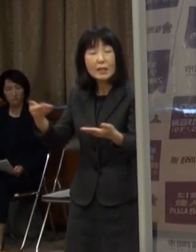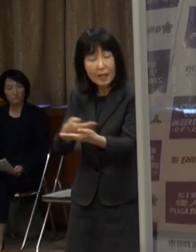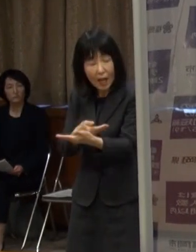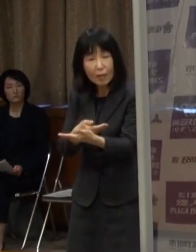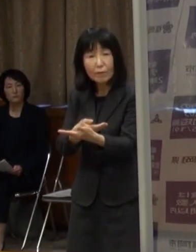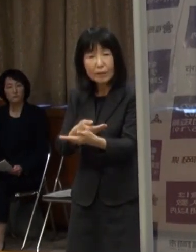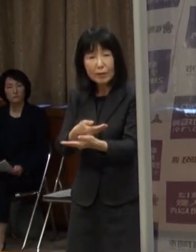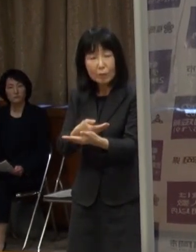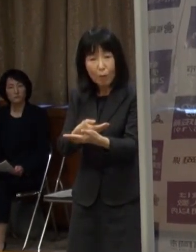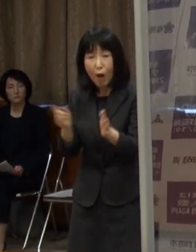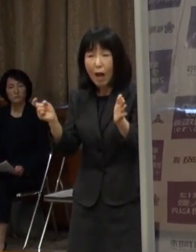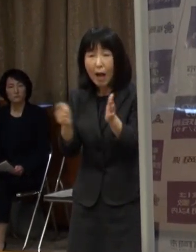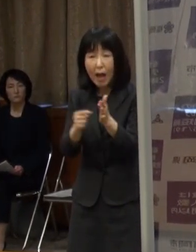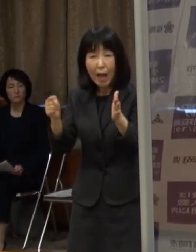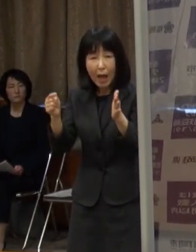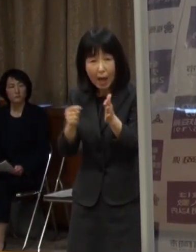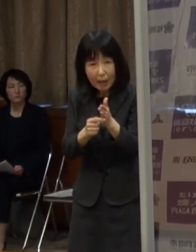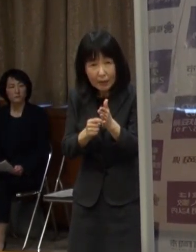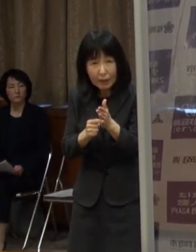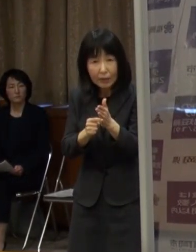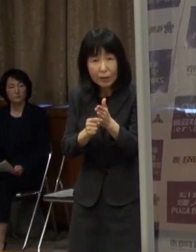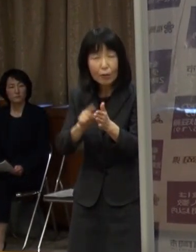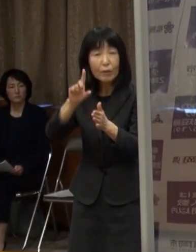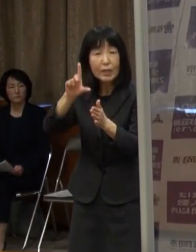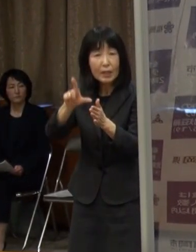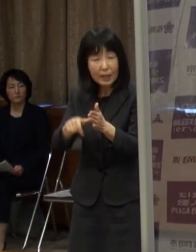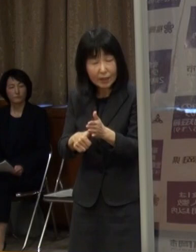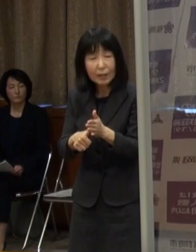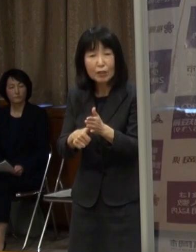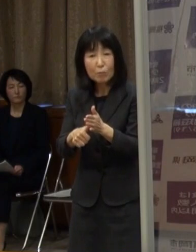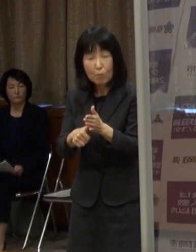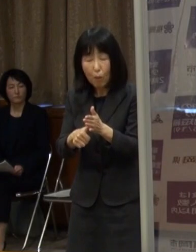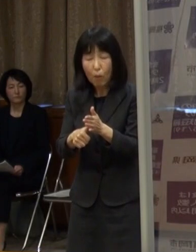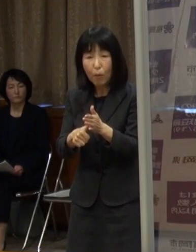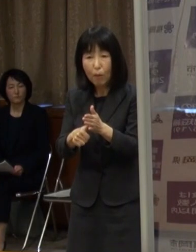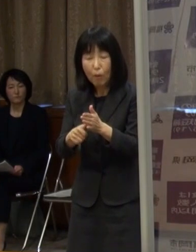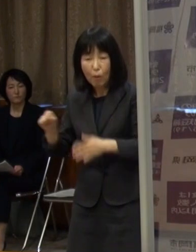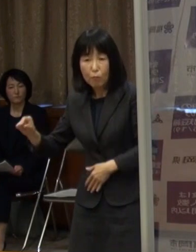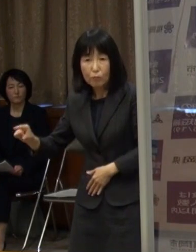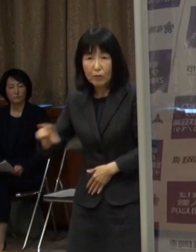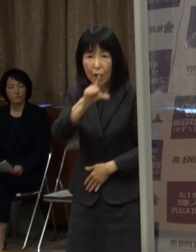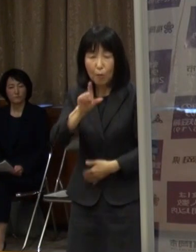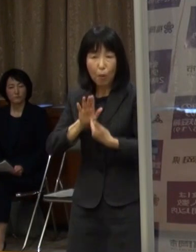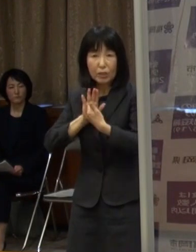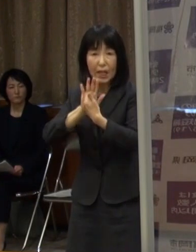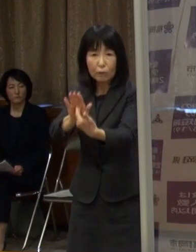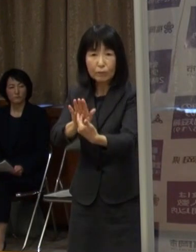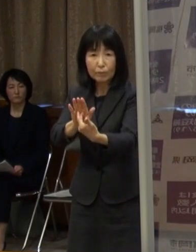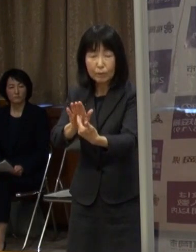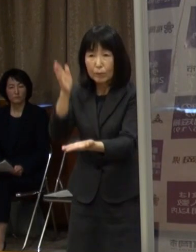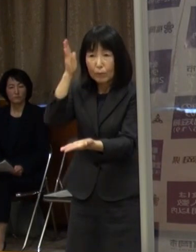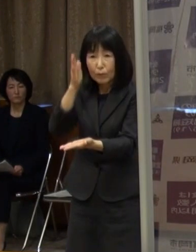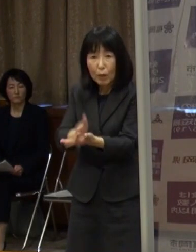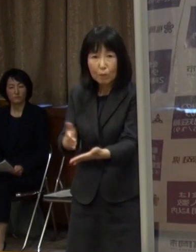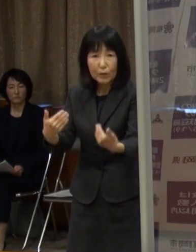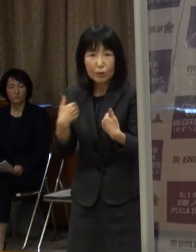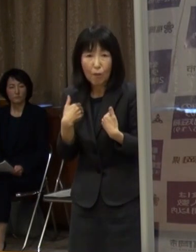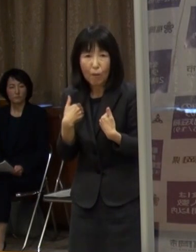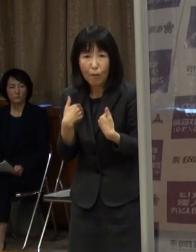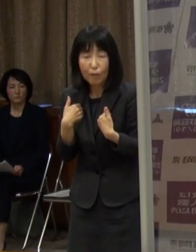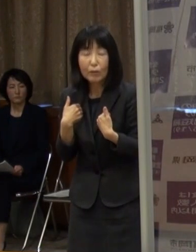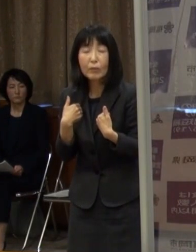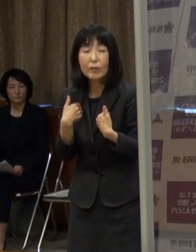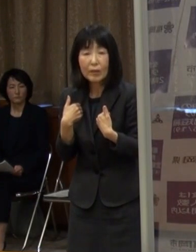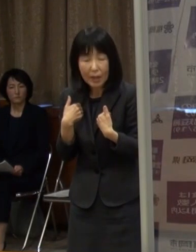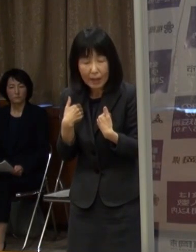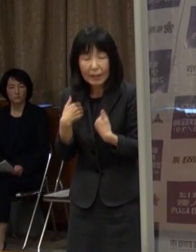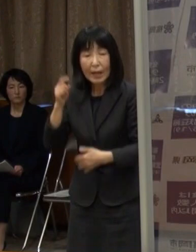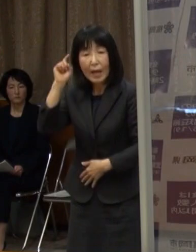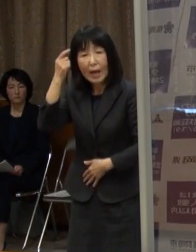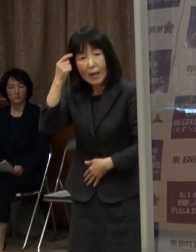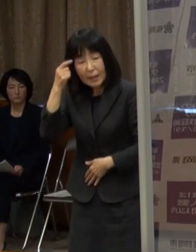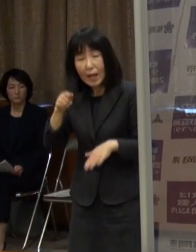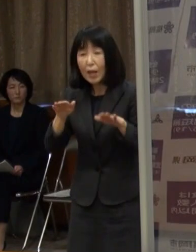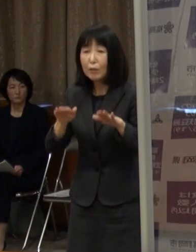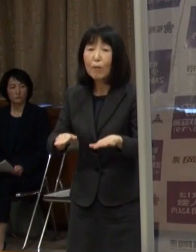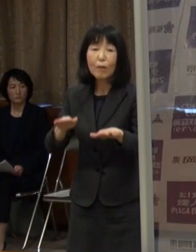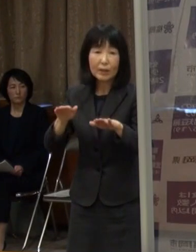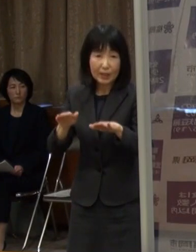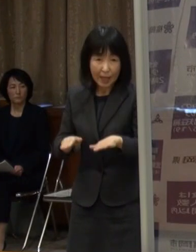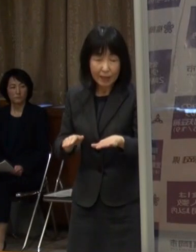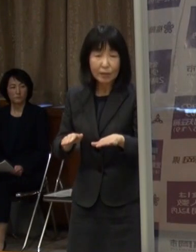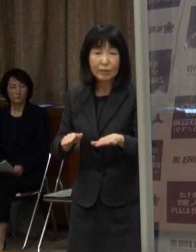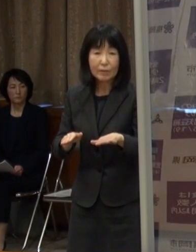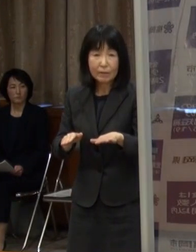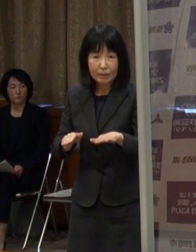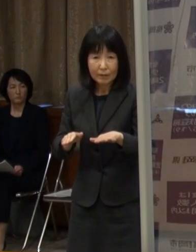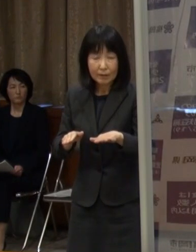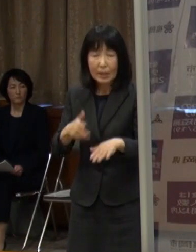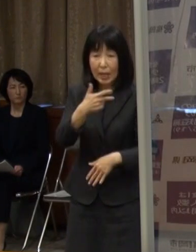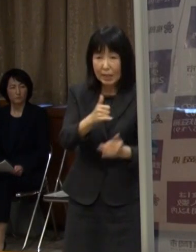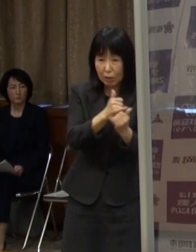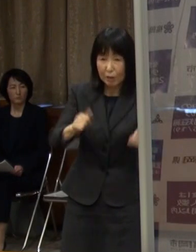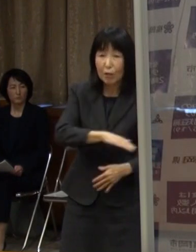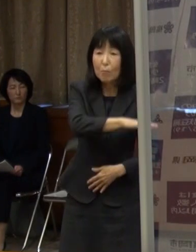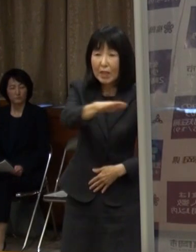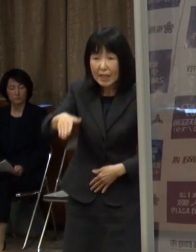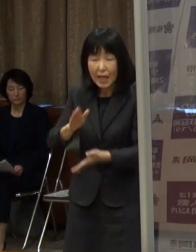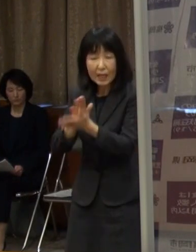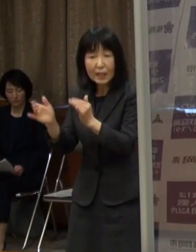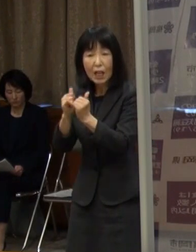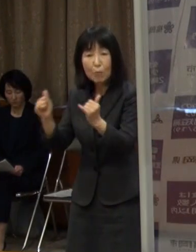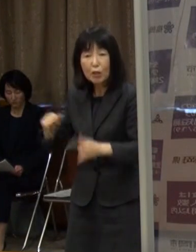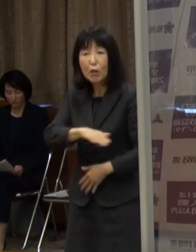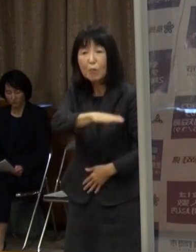できるだけ早い段階でブレーキを踏むべきではないかという話に至り 今回市民や県民の皆さんへの要請に繋がったわけです